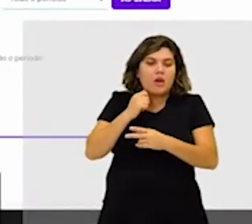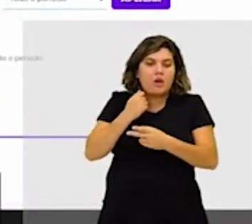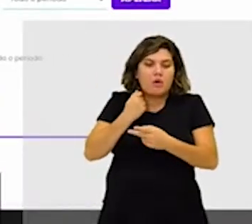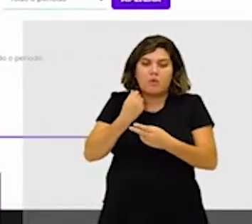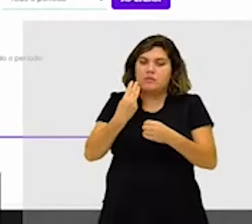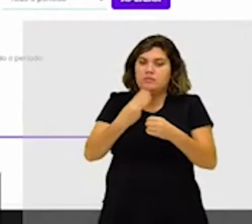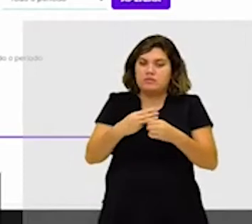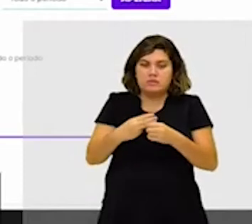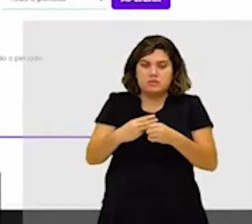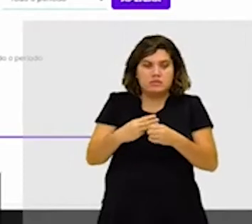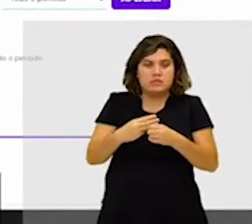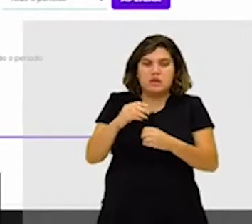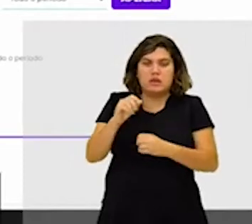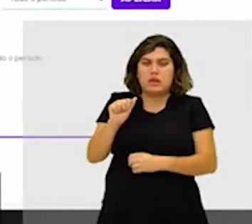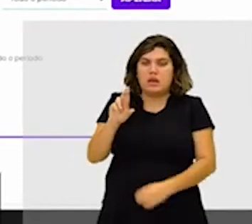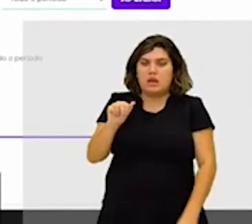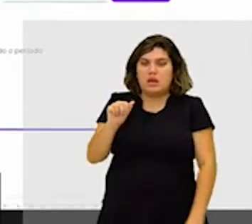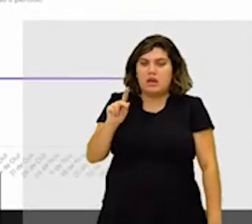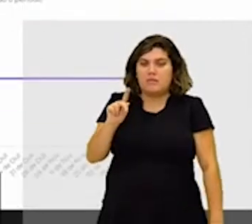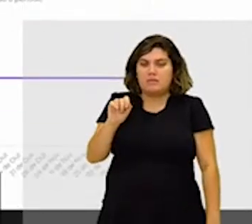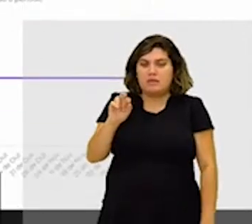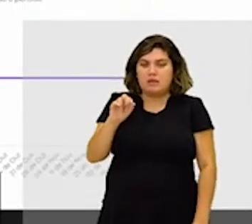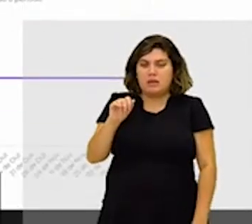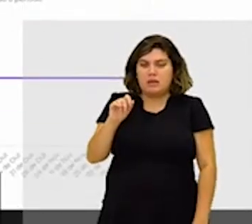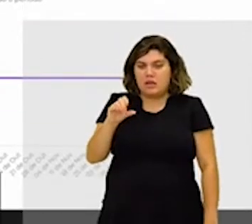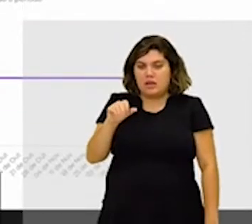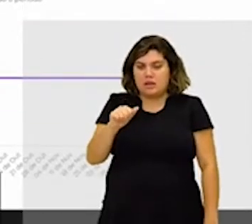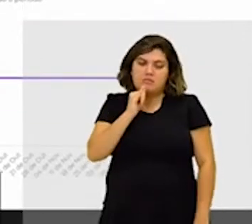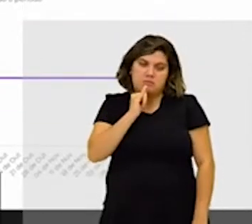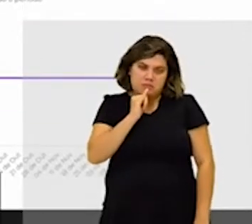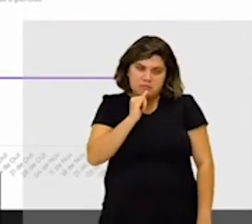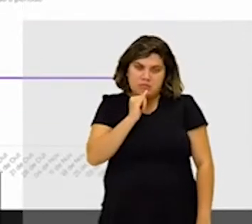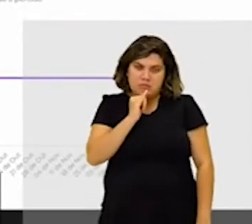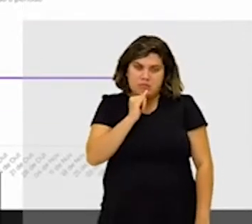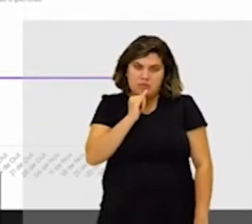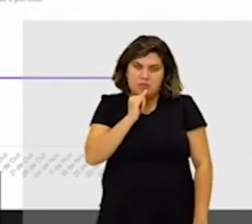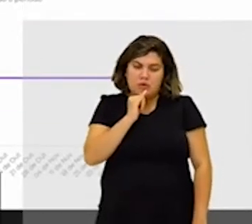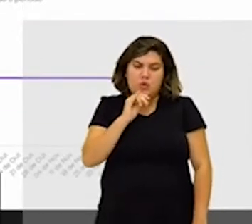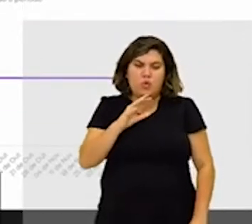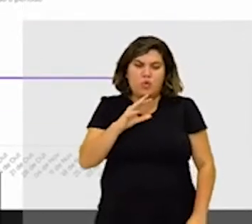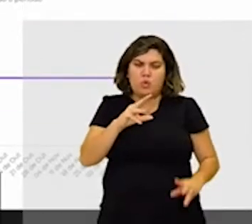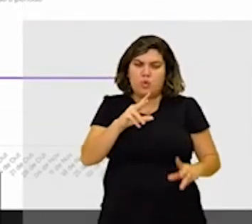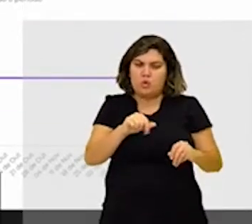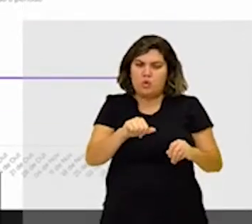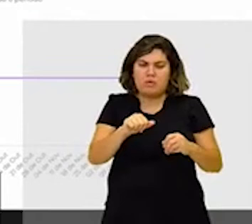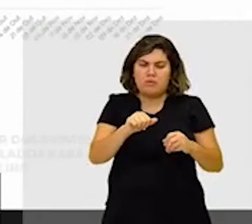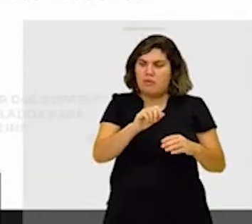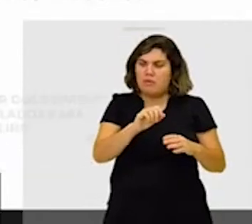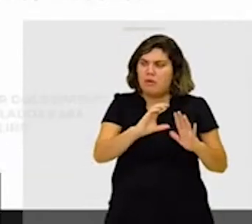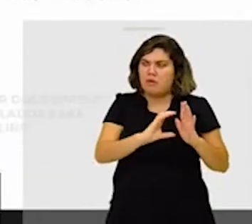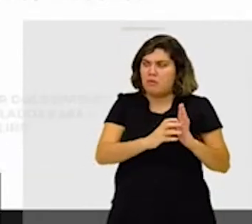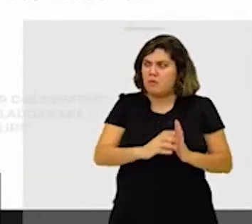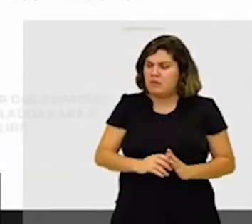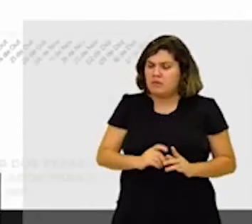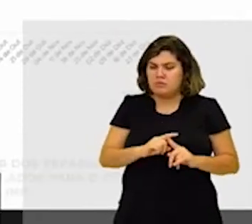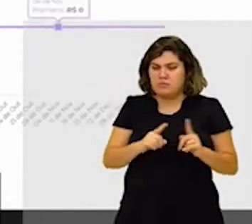município de Arapiraca Vou colocar aqui todos os partidos porque naquele não teve nenhum aqui